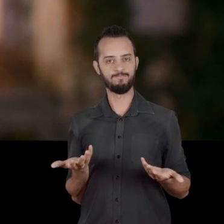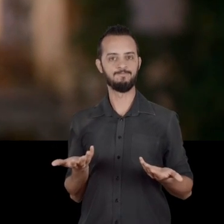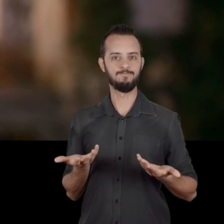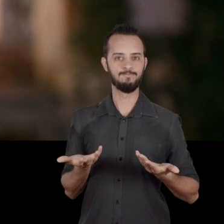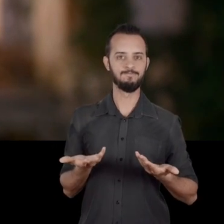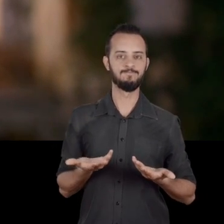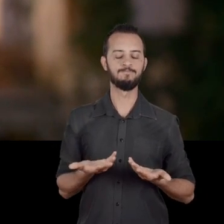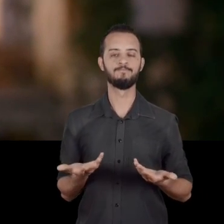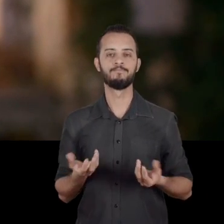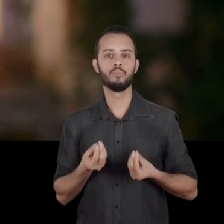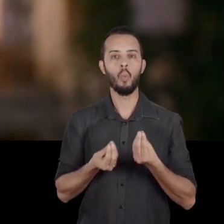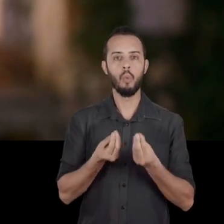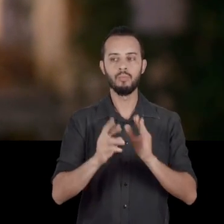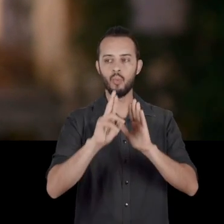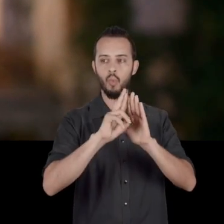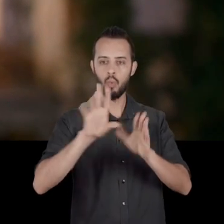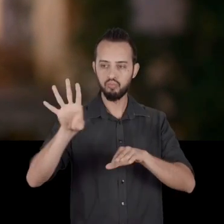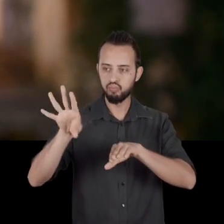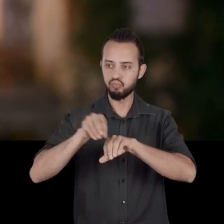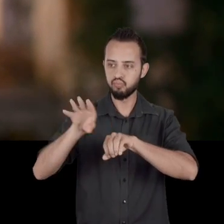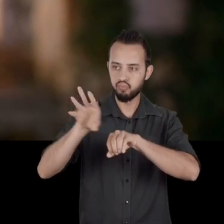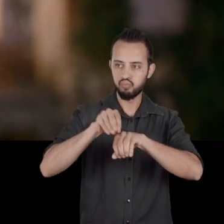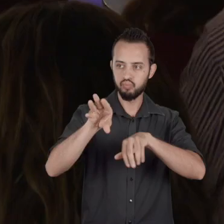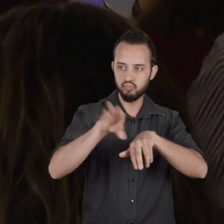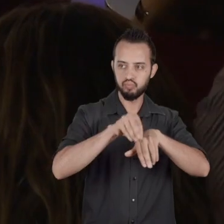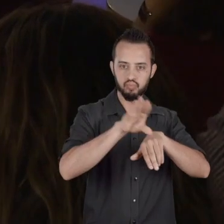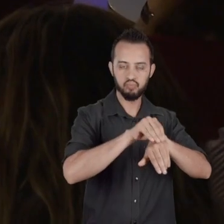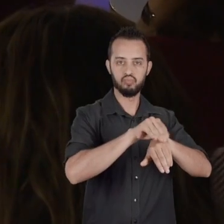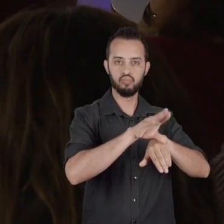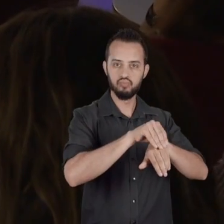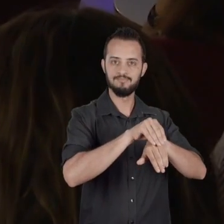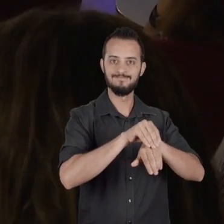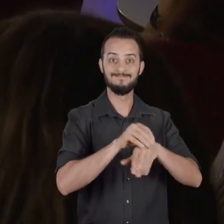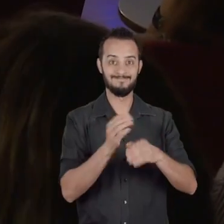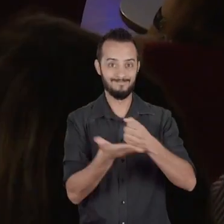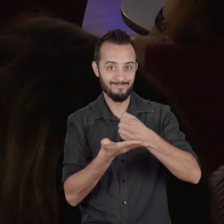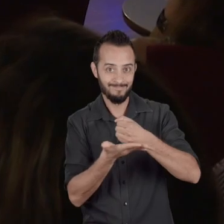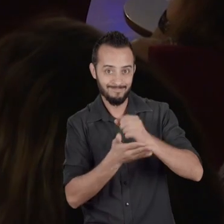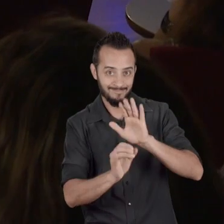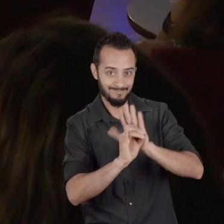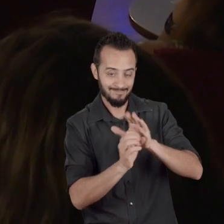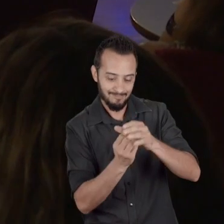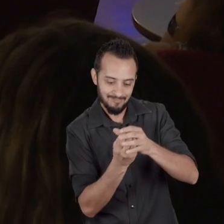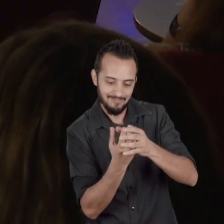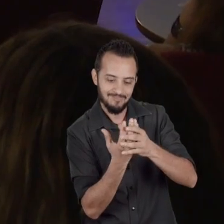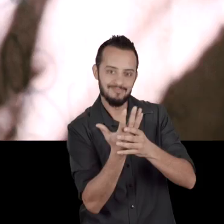O desenraizamento pode fazer com que haja uma crise na identidade.